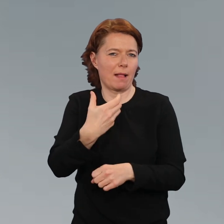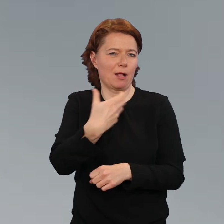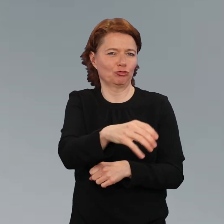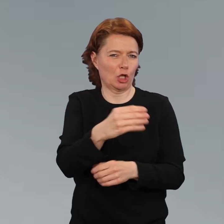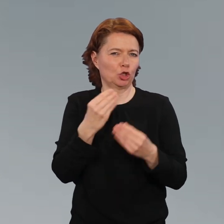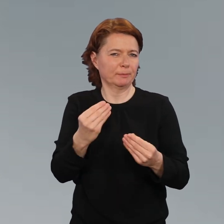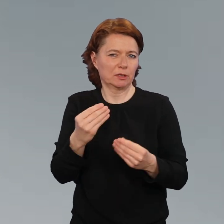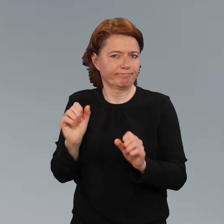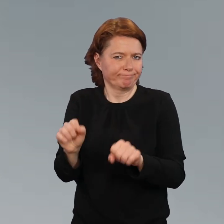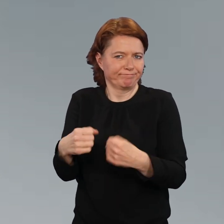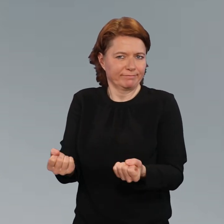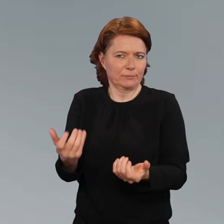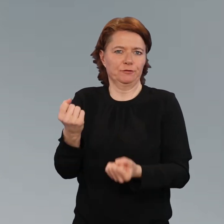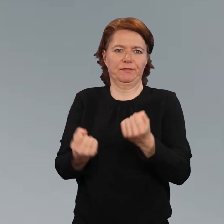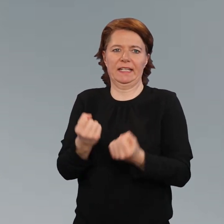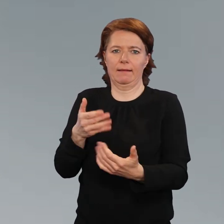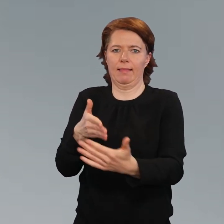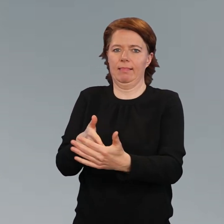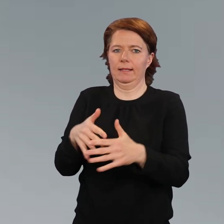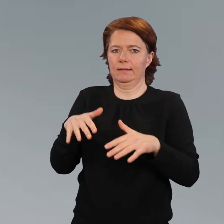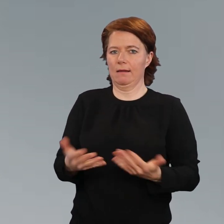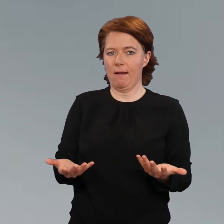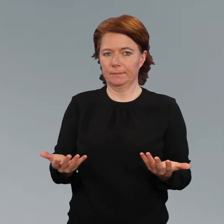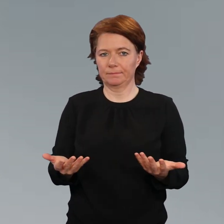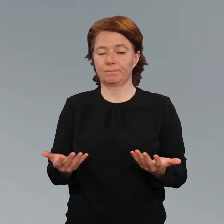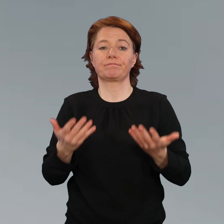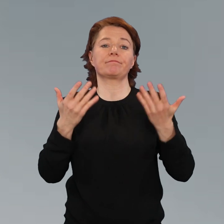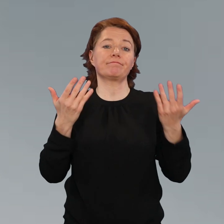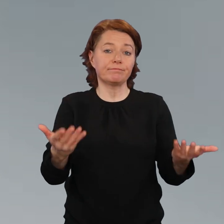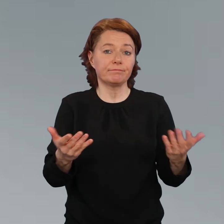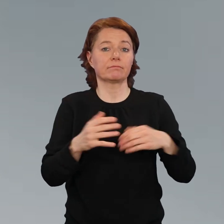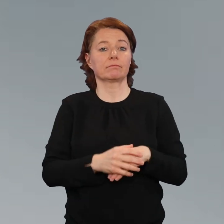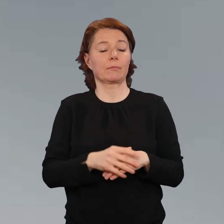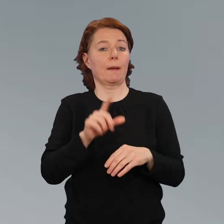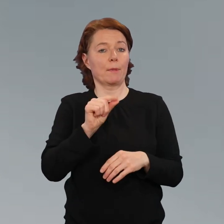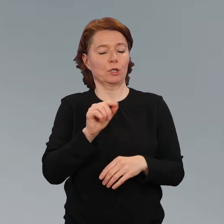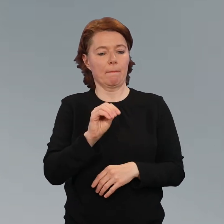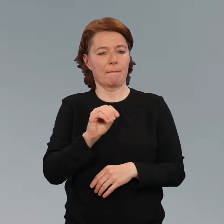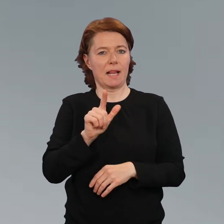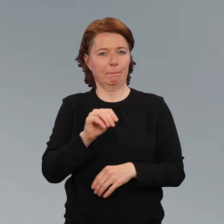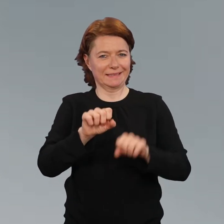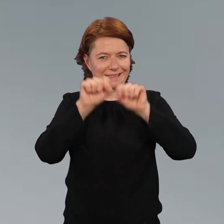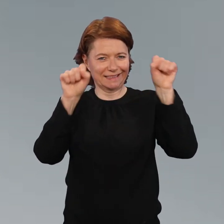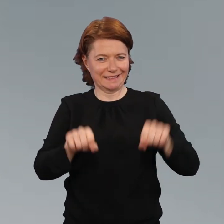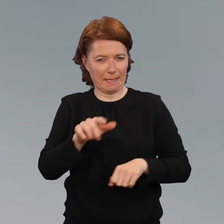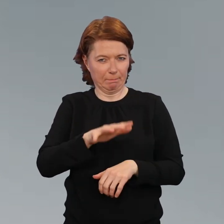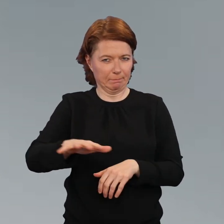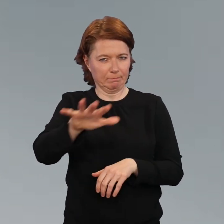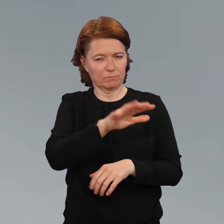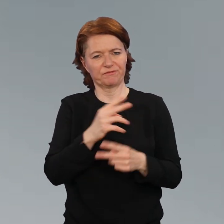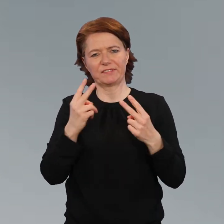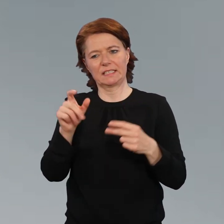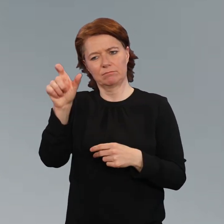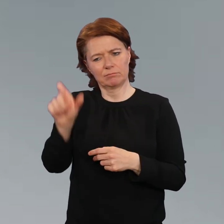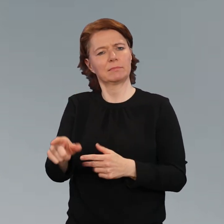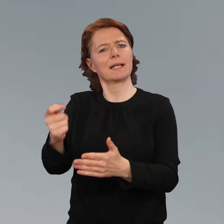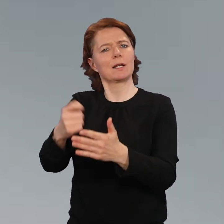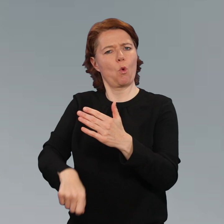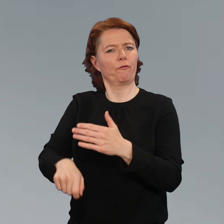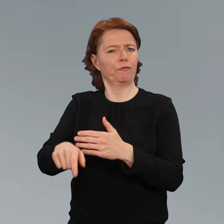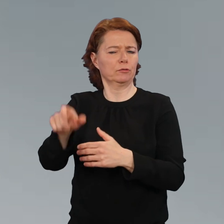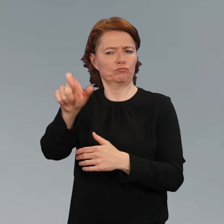der Mitarbeiter/-innen, wie es bei Angestelltenverhältnissen der Fall wäre. Es liegt also bei MLM-Systemen stärker